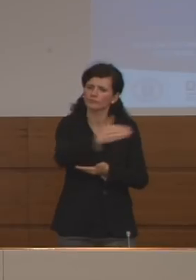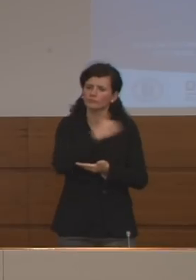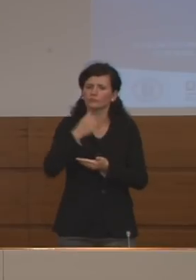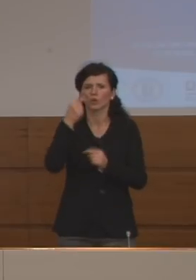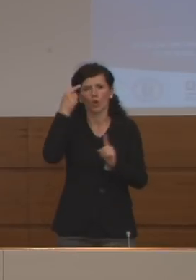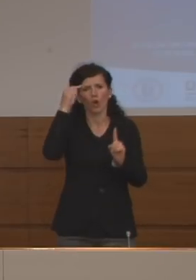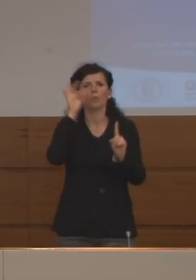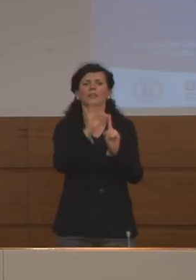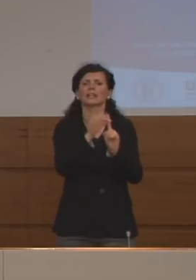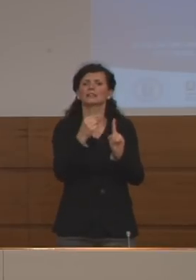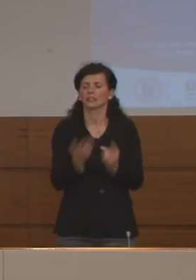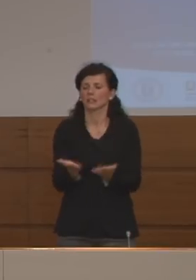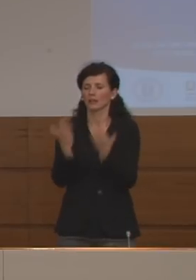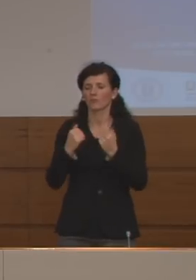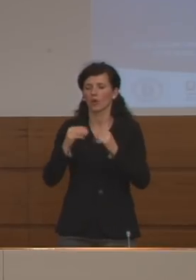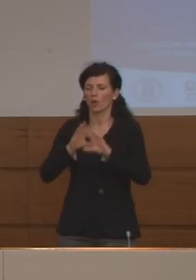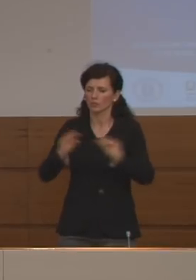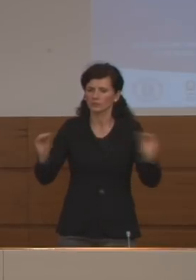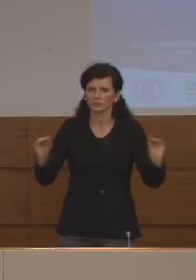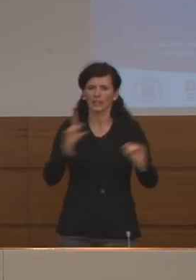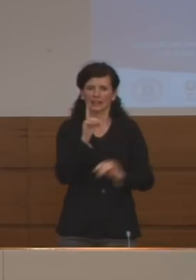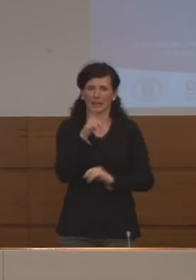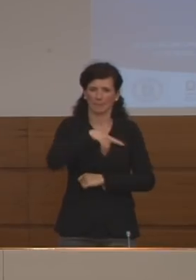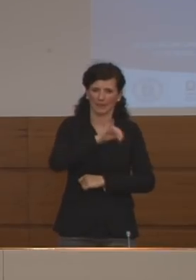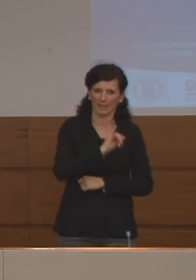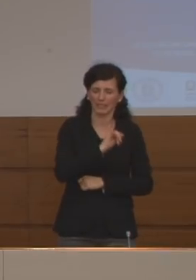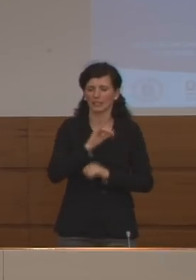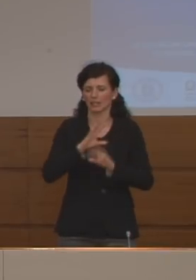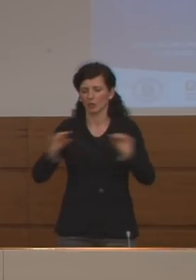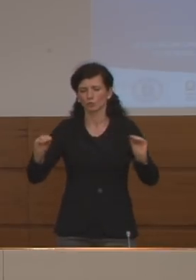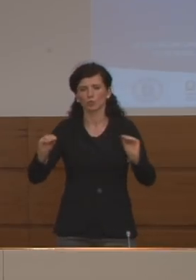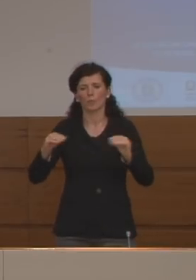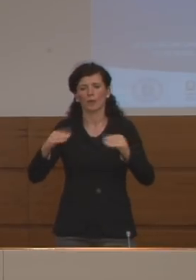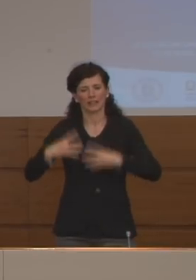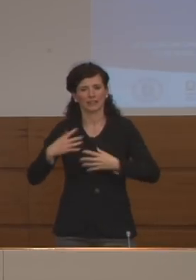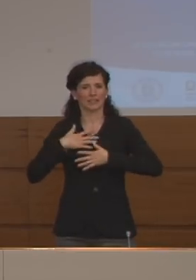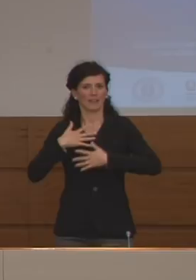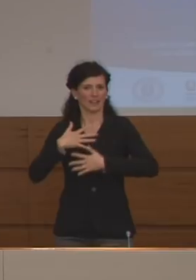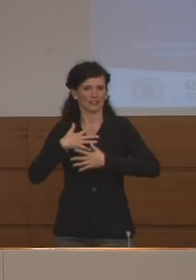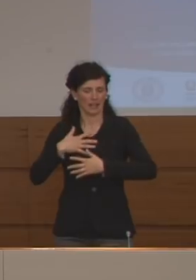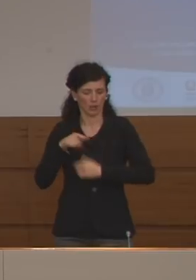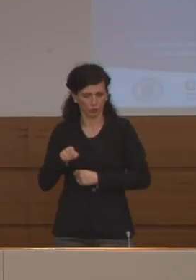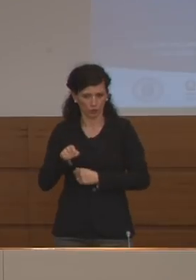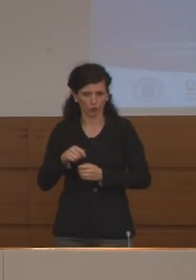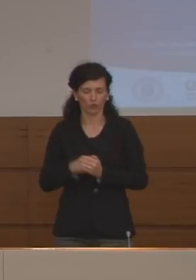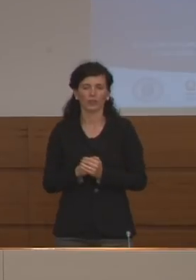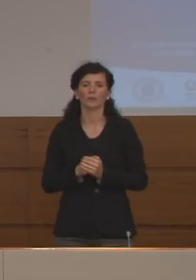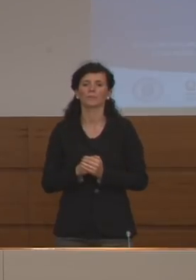dispositivi di protezione individuale e per ventilatori. E voglio ricordare come